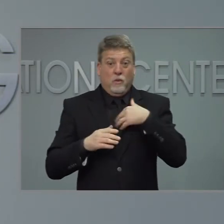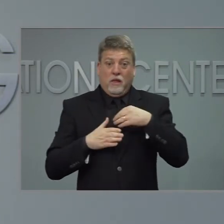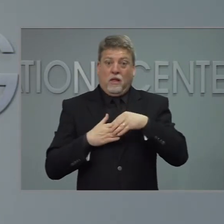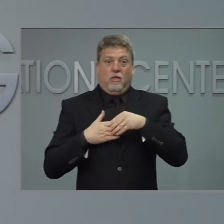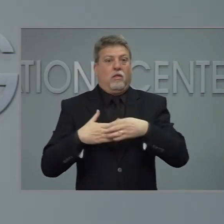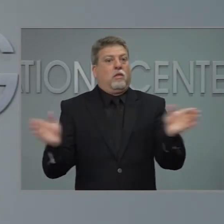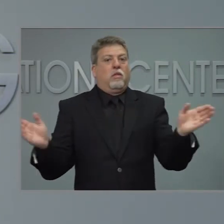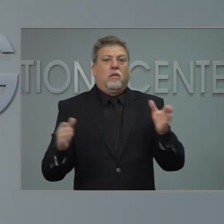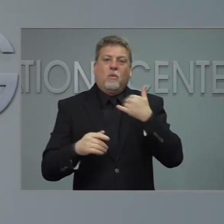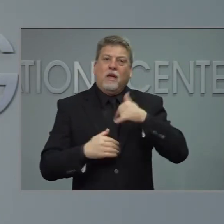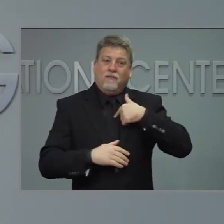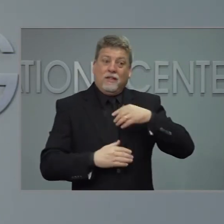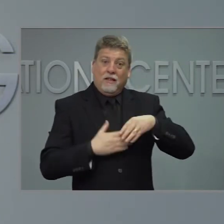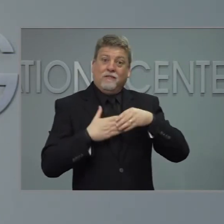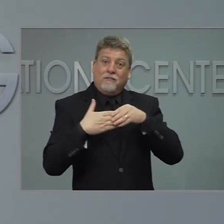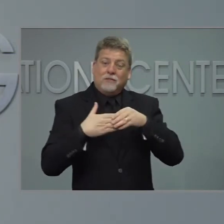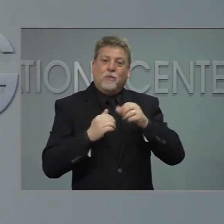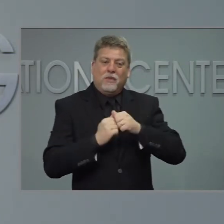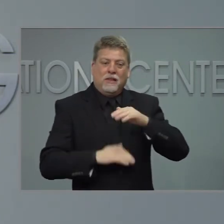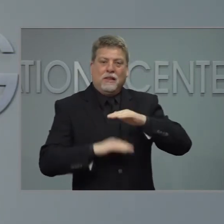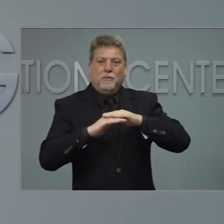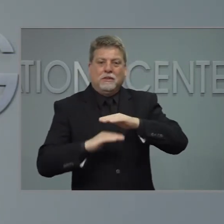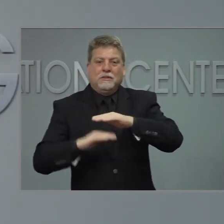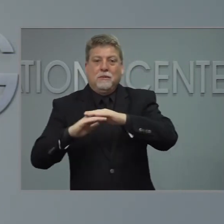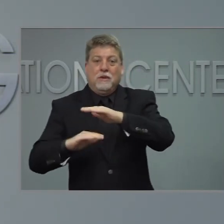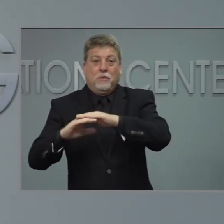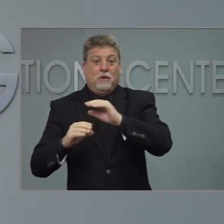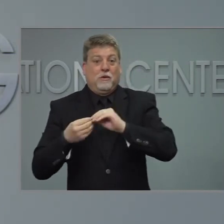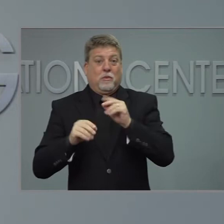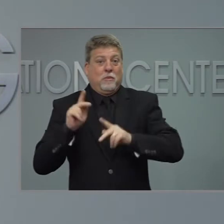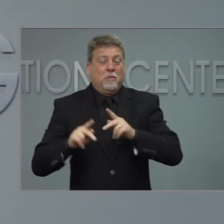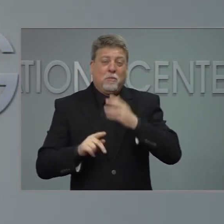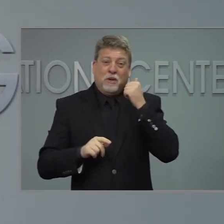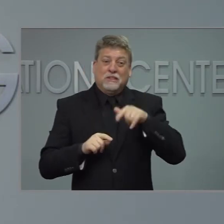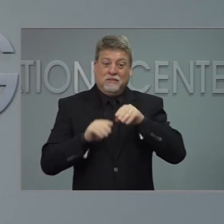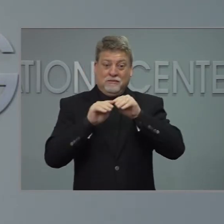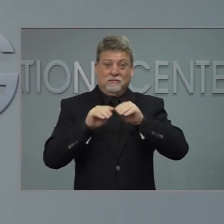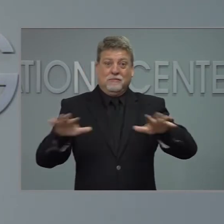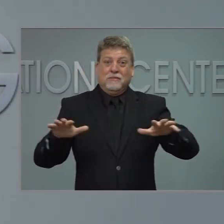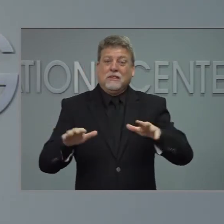las tenemos límites de capacidad, porque sabemos que es muy contagiosa este vivir y